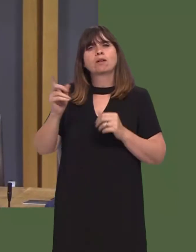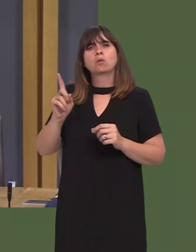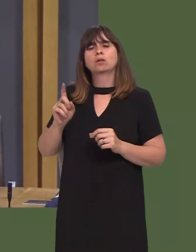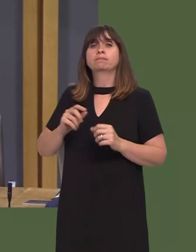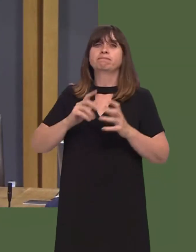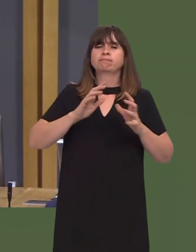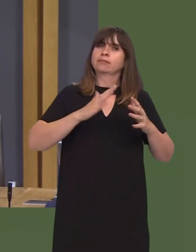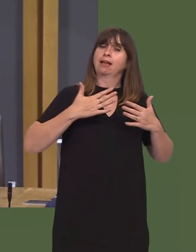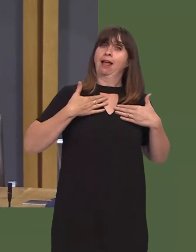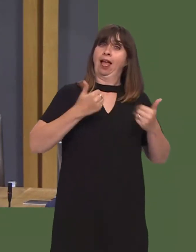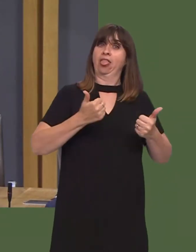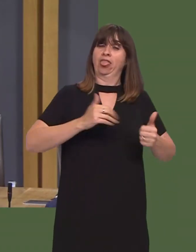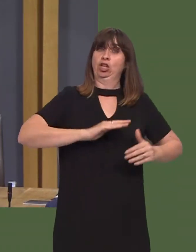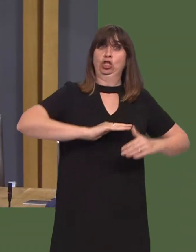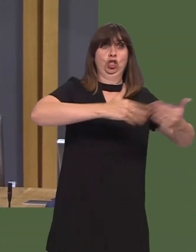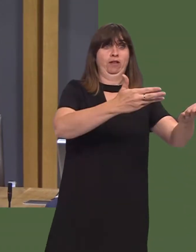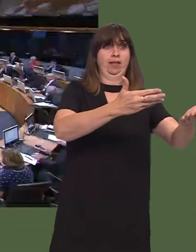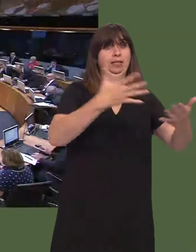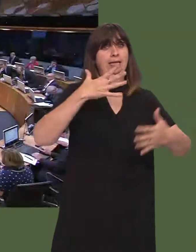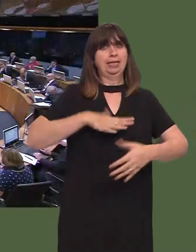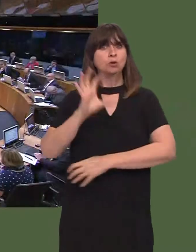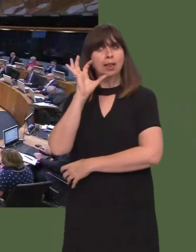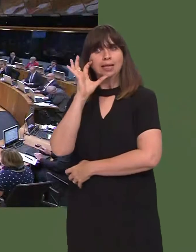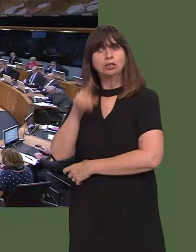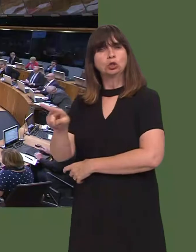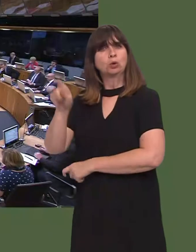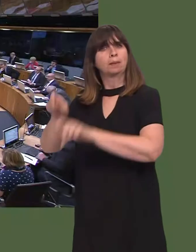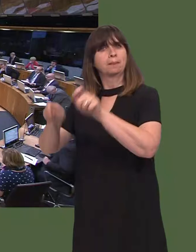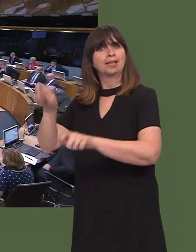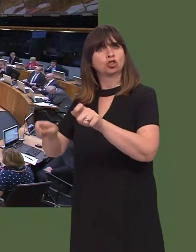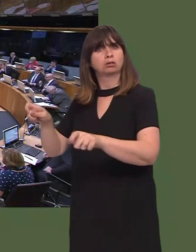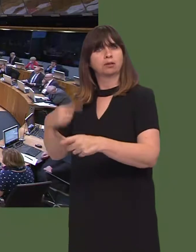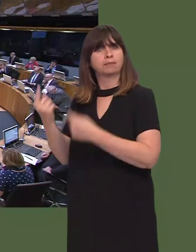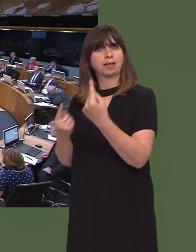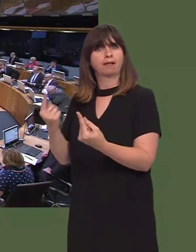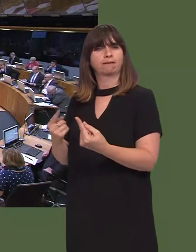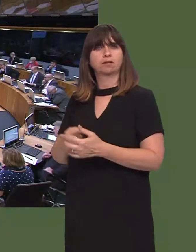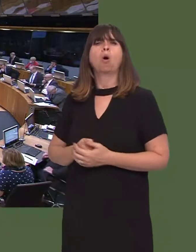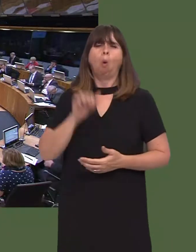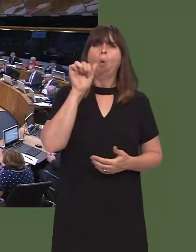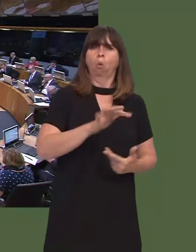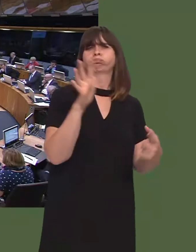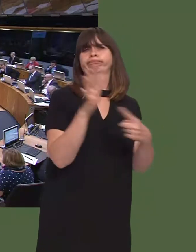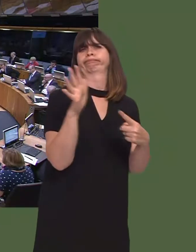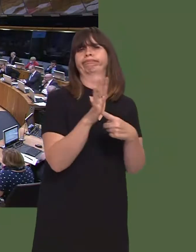OAQ(5)0743(FM)[W] Carwyn Jones: Maeín hollol allweddol bod llais dinasyddion yn cael ei glywed yn barhaus wrth ddatblygu a darparu gwasanaethau iechyd